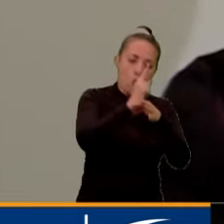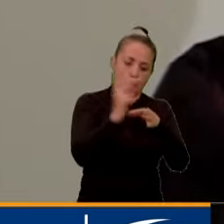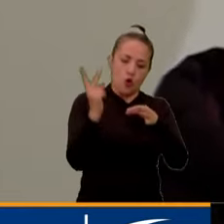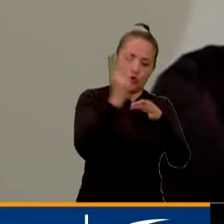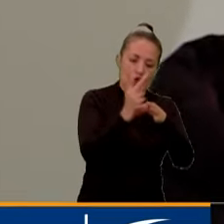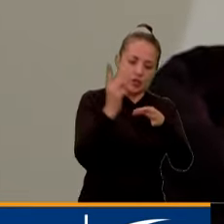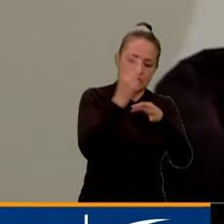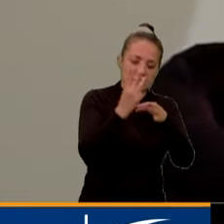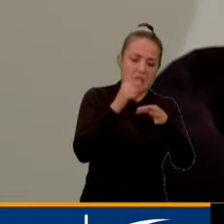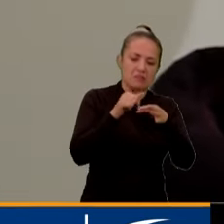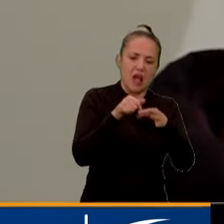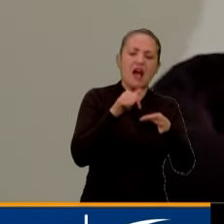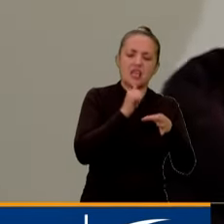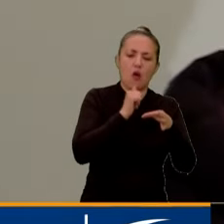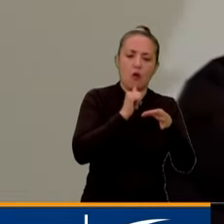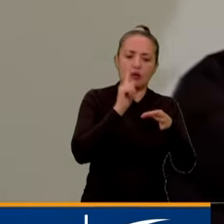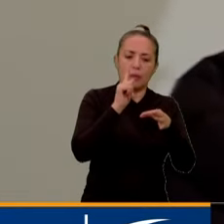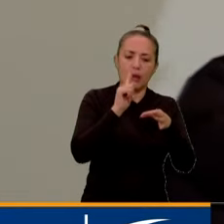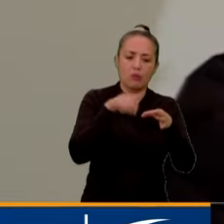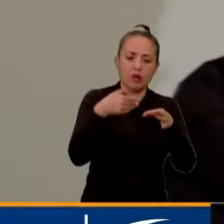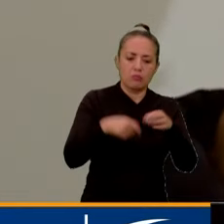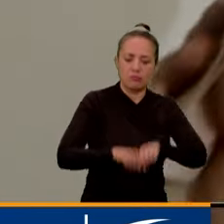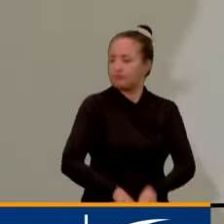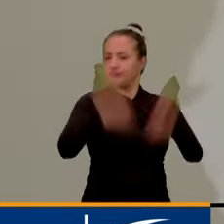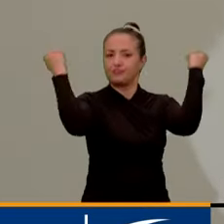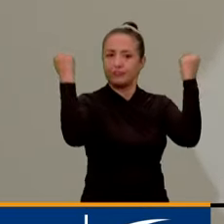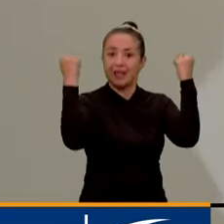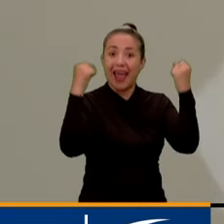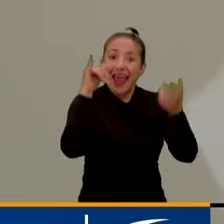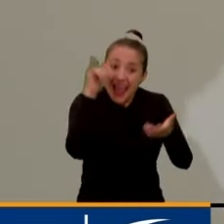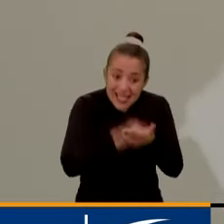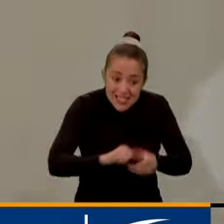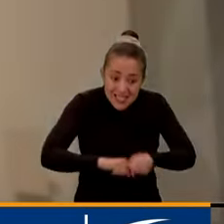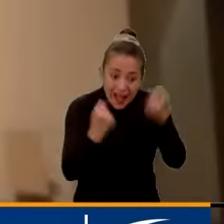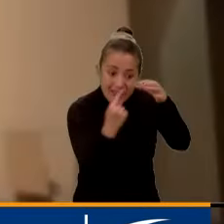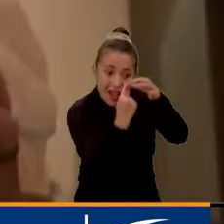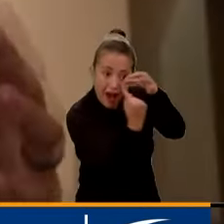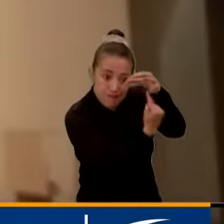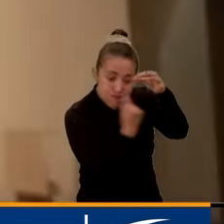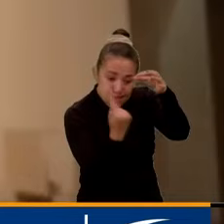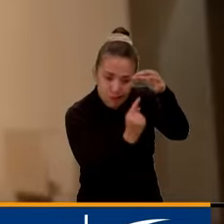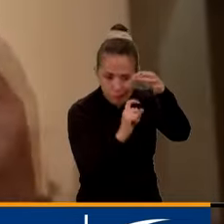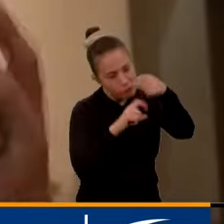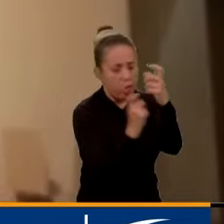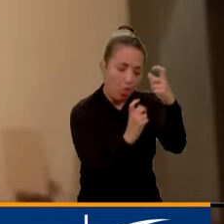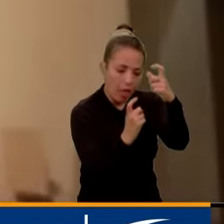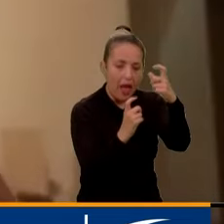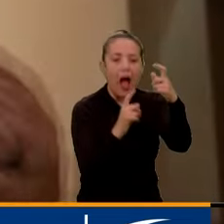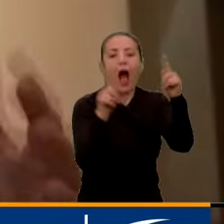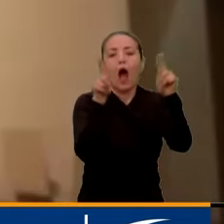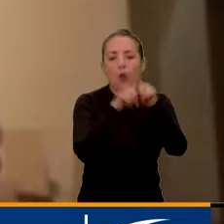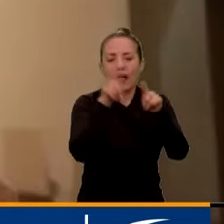estímulo en el tiempo va hacer que ese resorte que estaba soportando el peso, que está